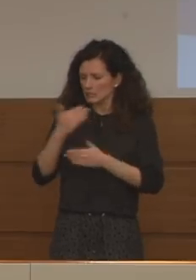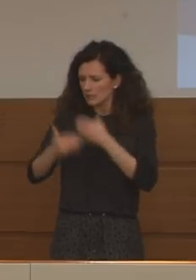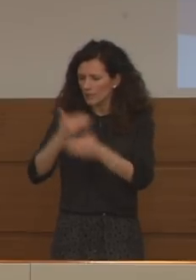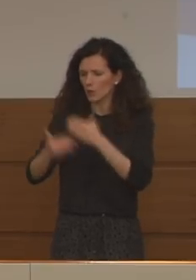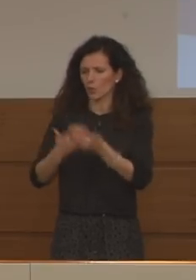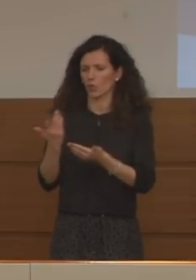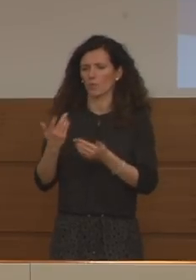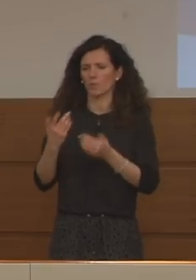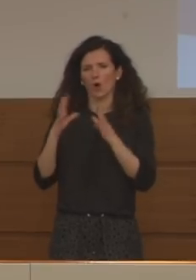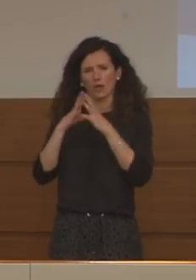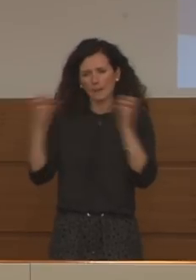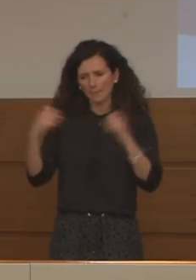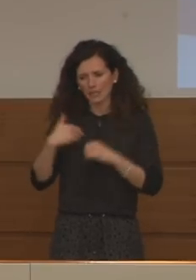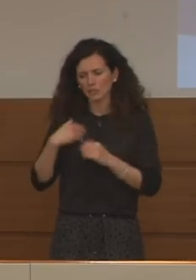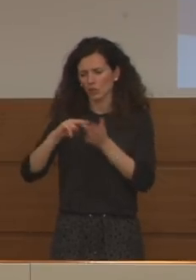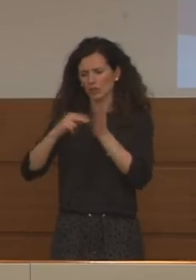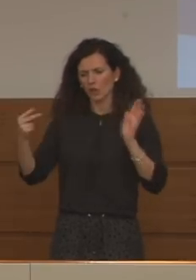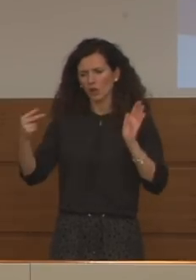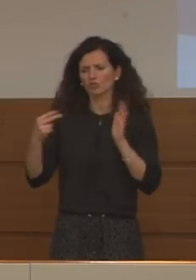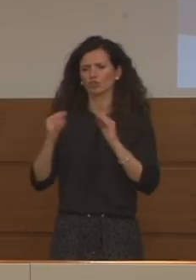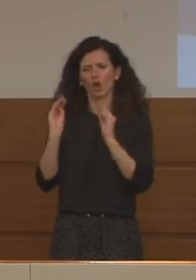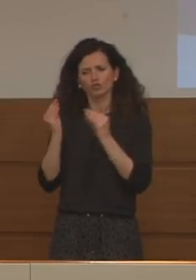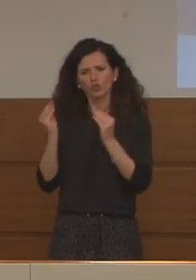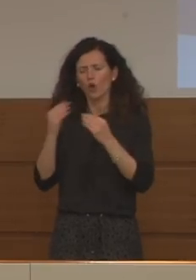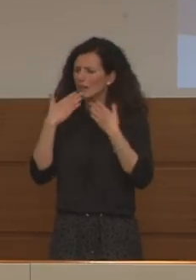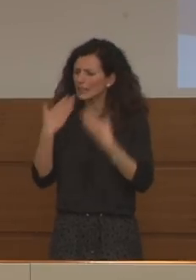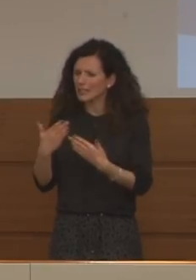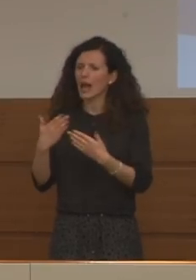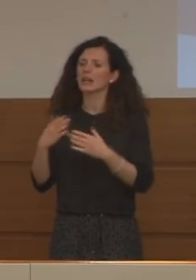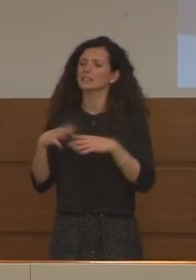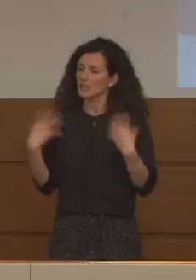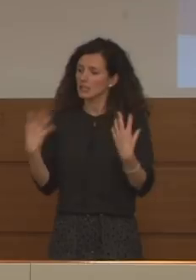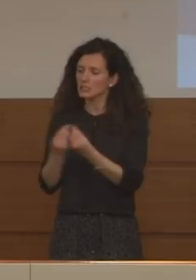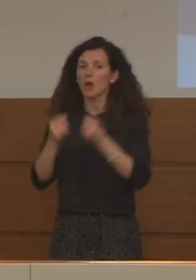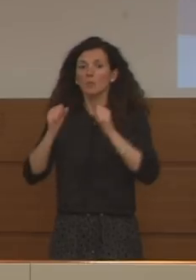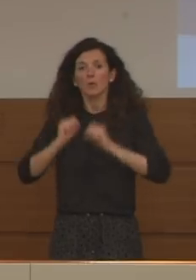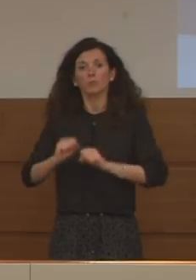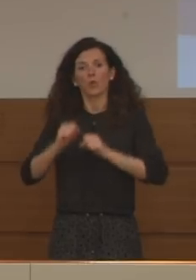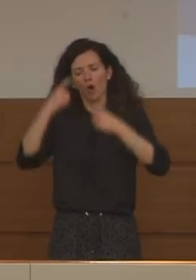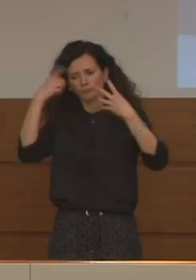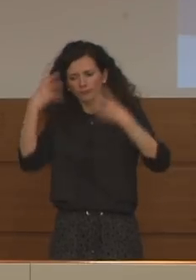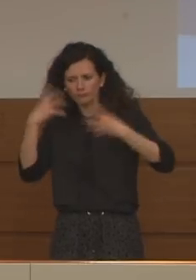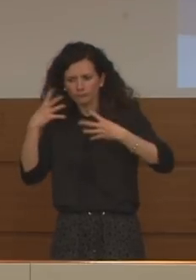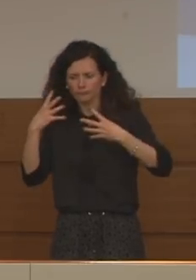imprenditoria, anche giovanile, con le start-up, di ragionare, sviluppare, pensare